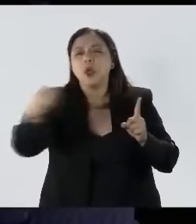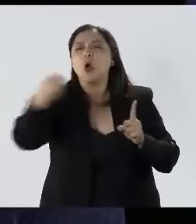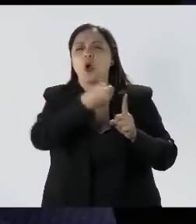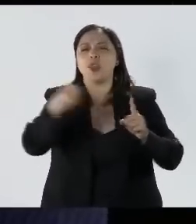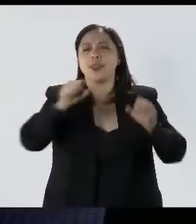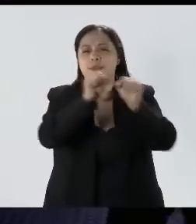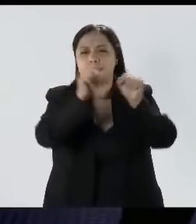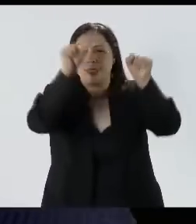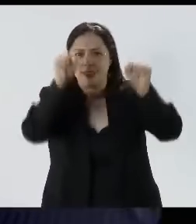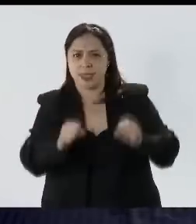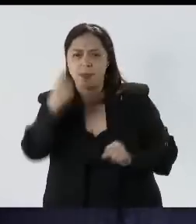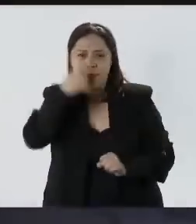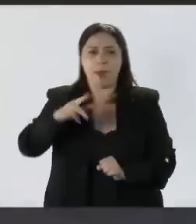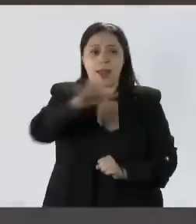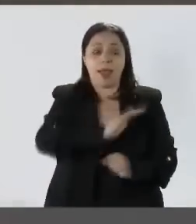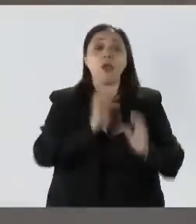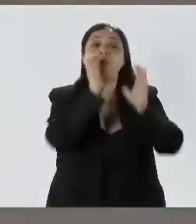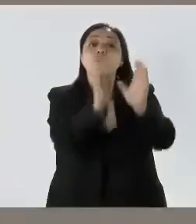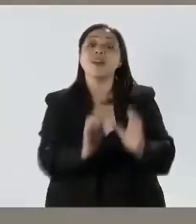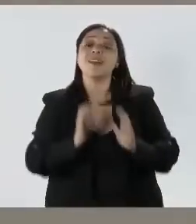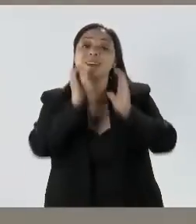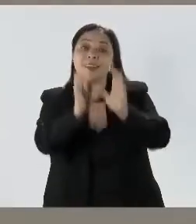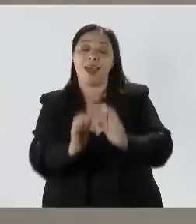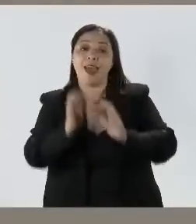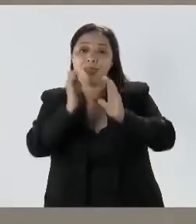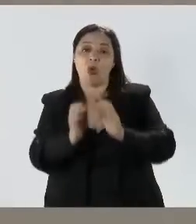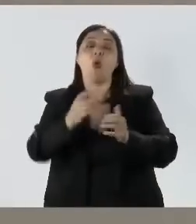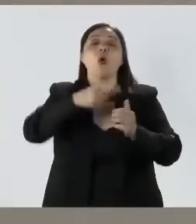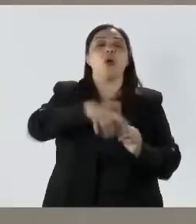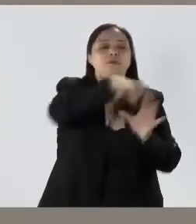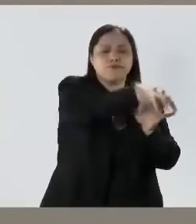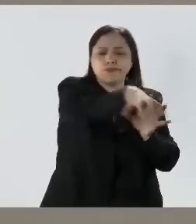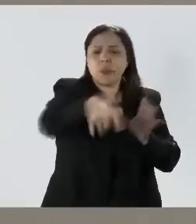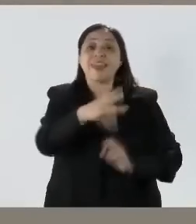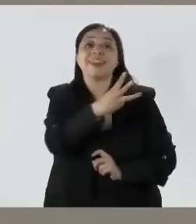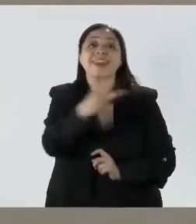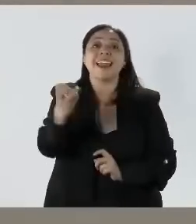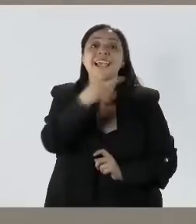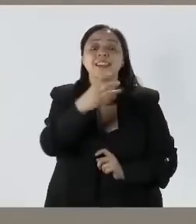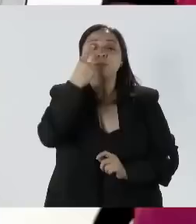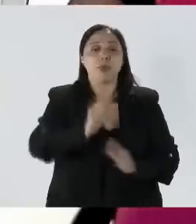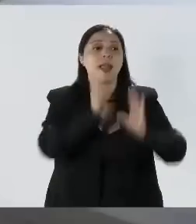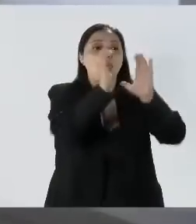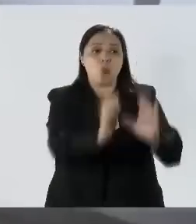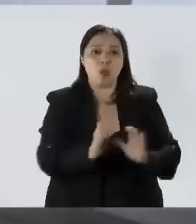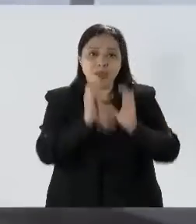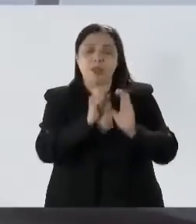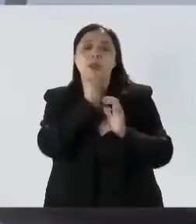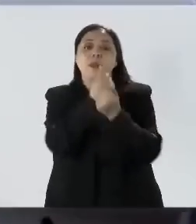que contará con 300 centros de cuidado y desarrollo infantil antes llamadas